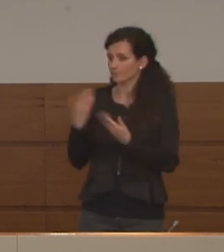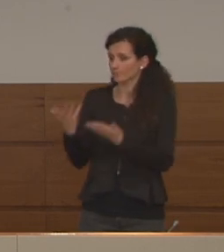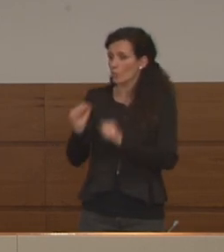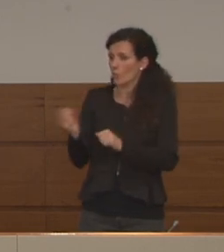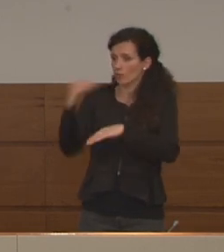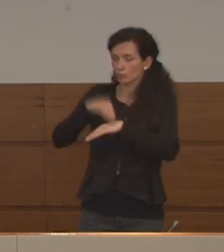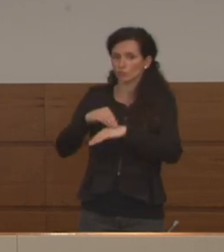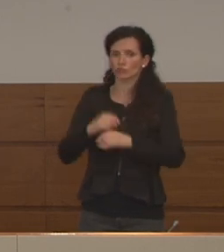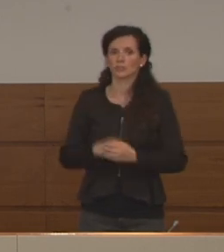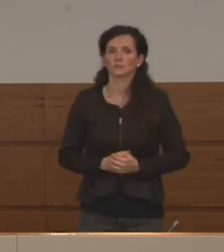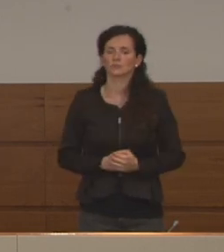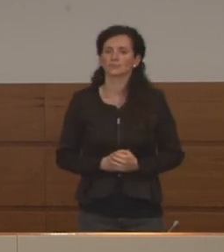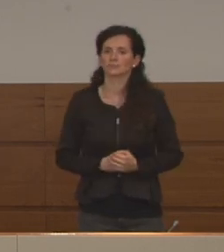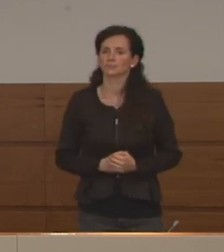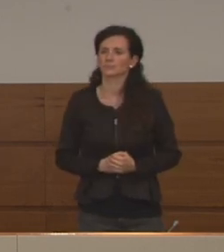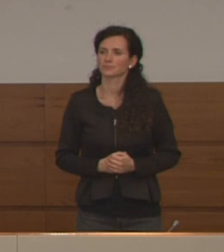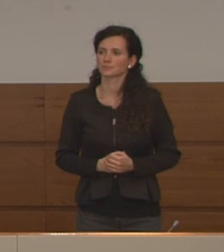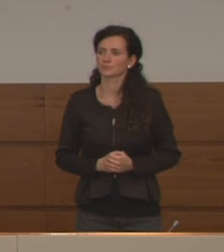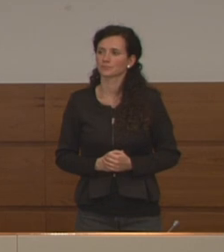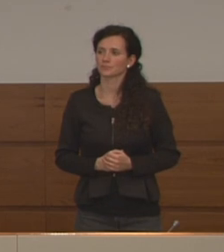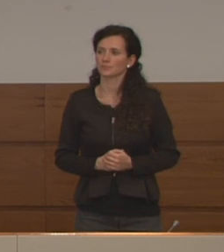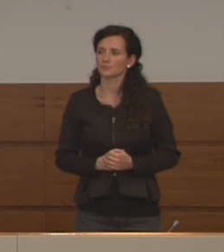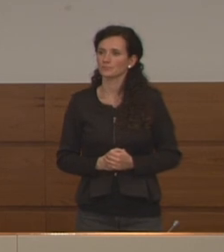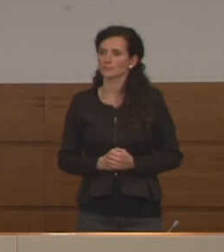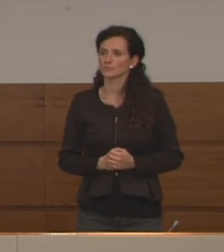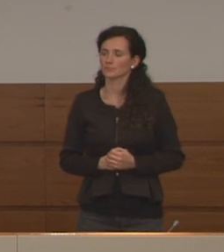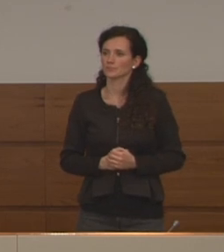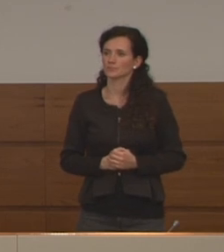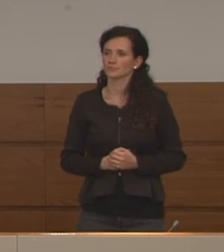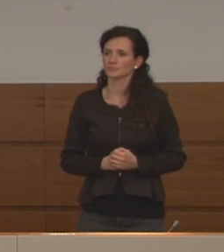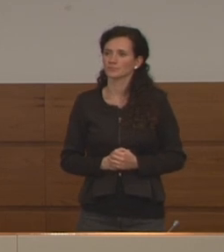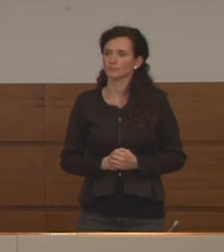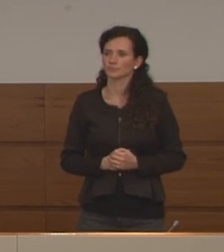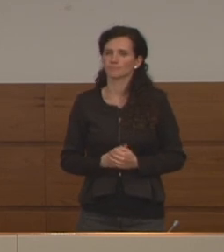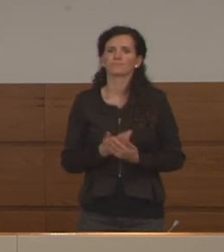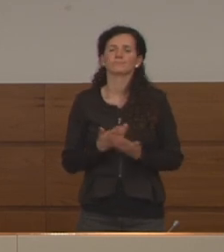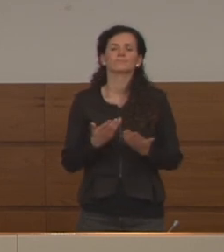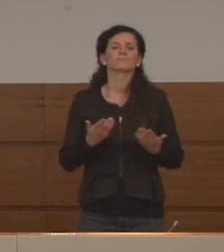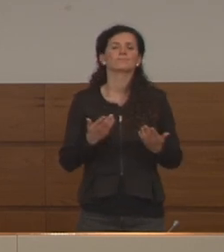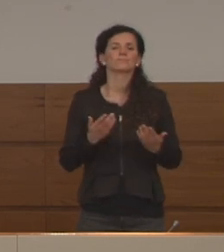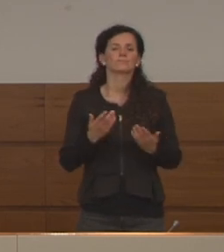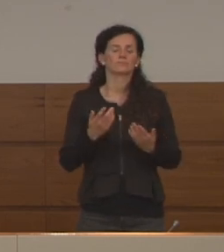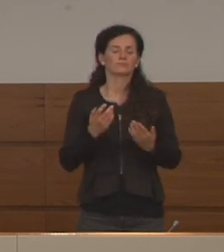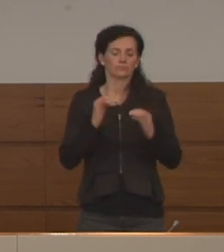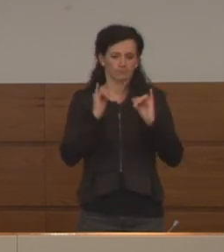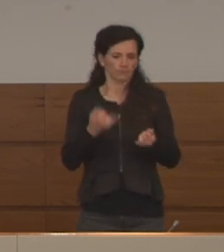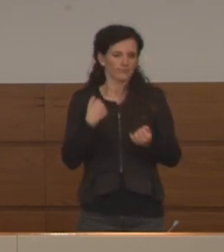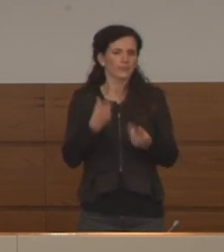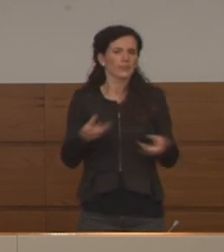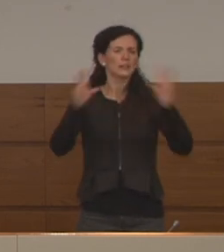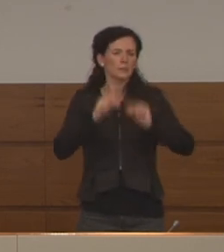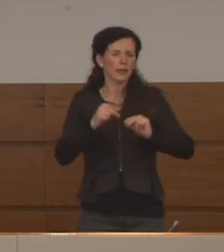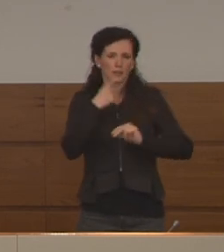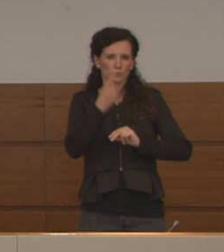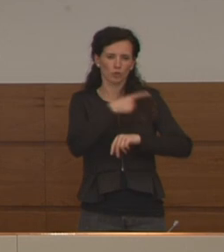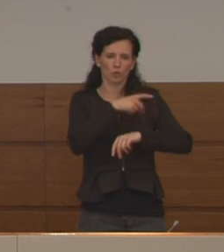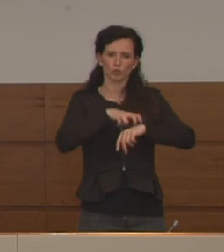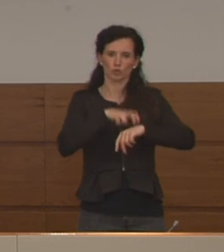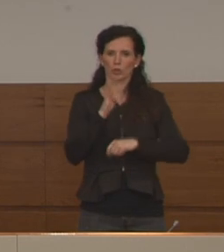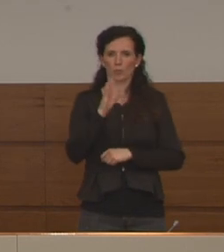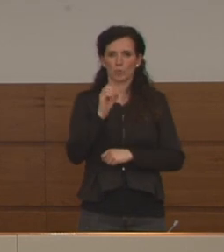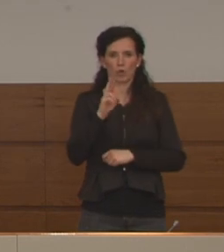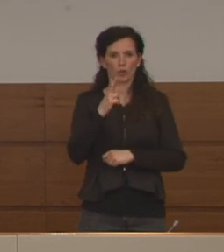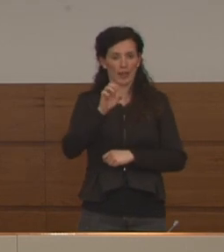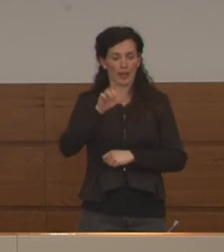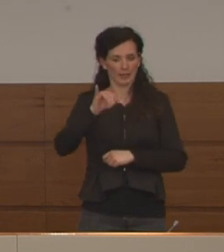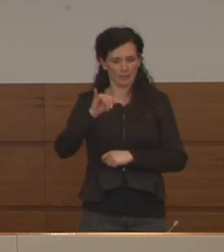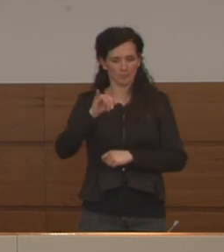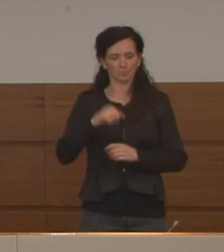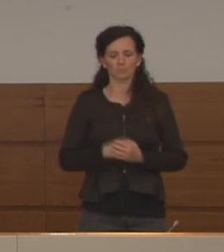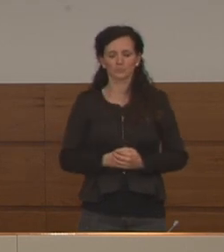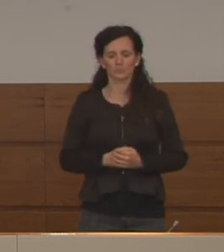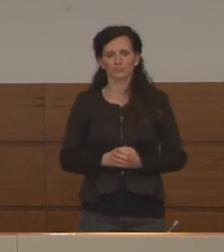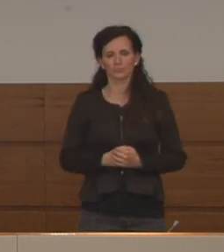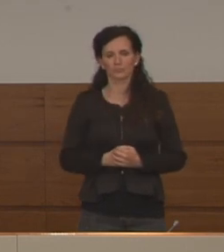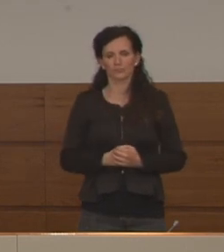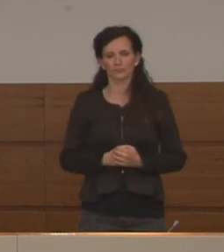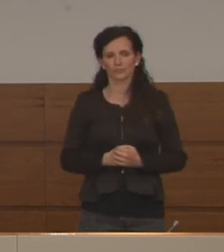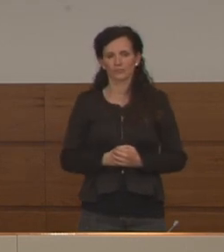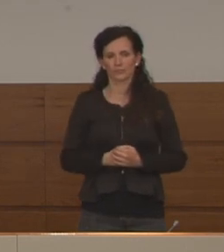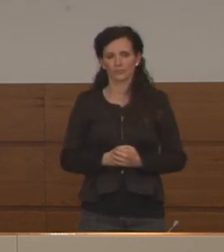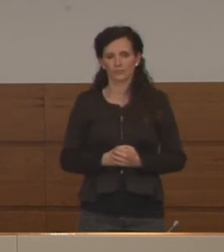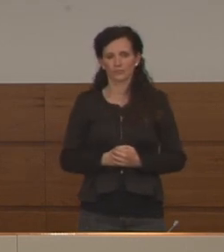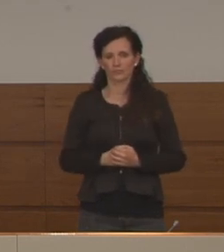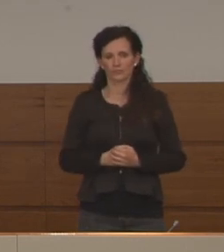Sì, guardi, uno, ripeto quello che ha detto il Dottor Borrelli. La questione delle strutture